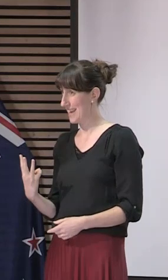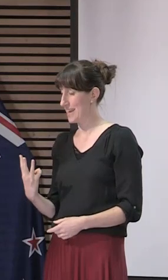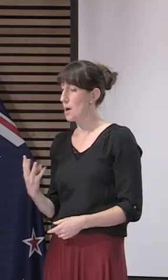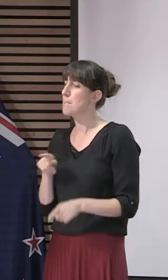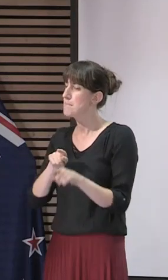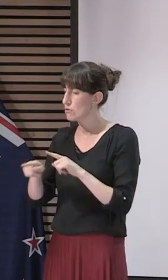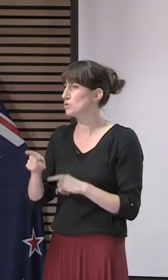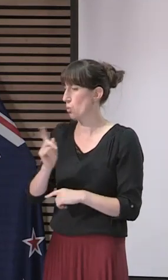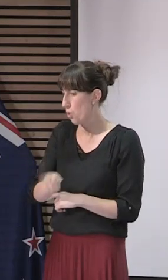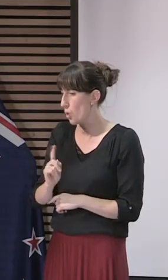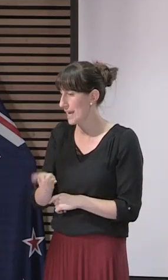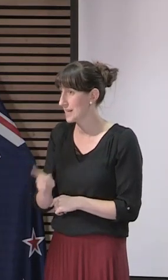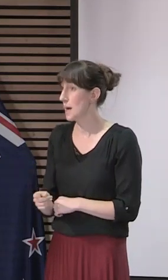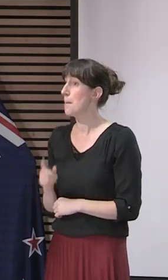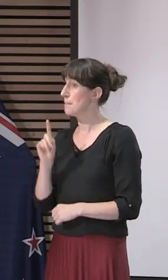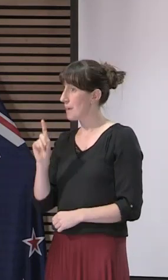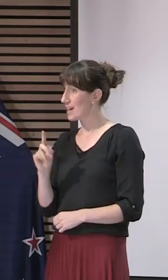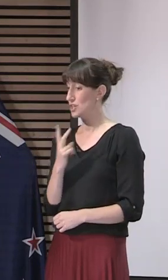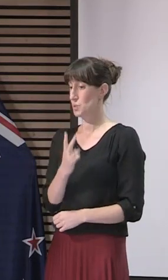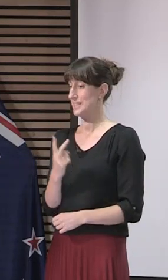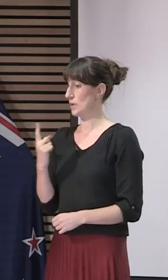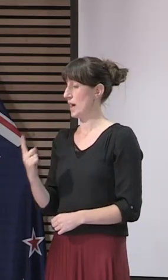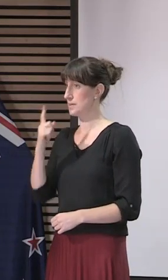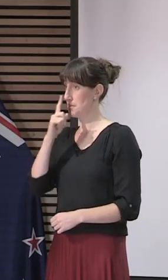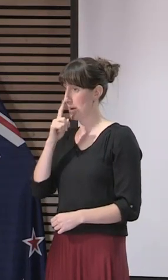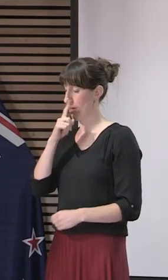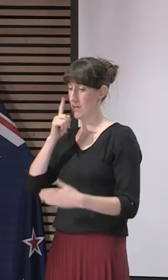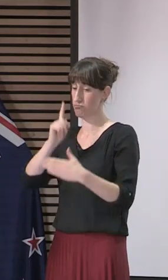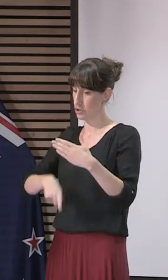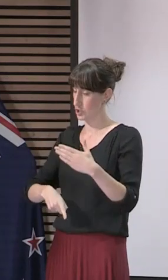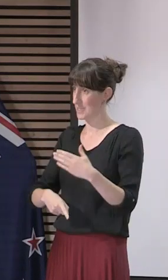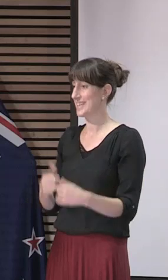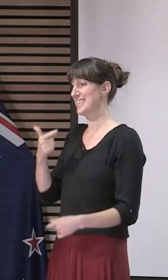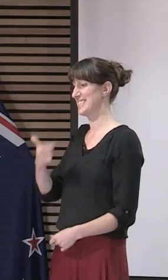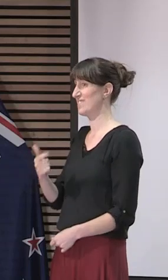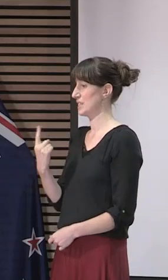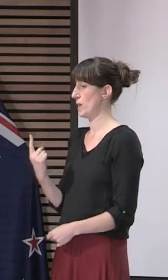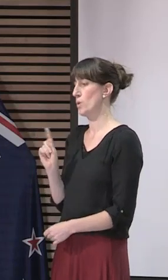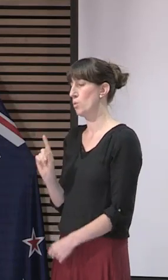pirihimana a 104 nga pakaru i